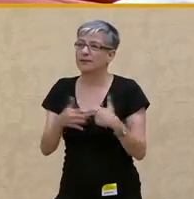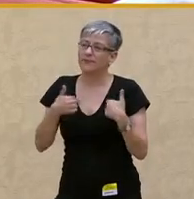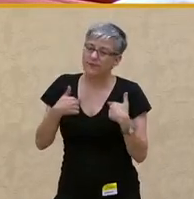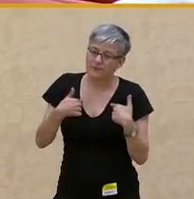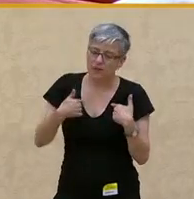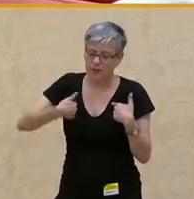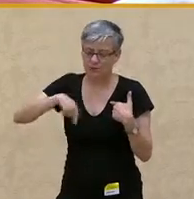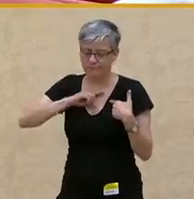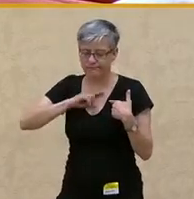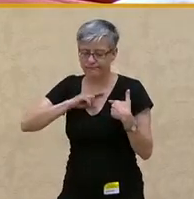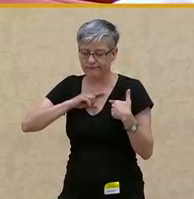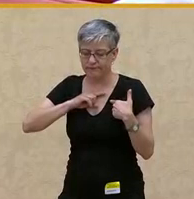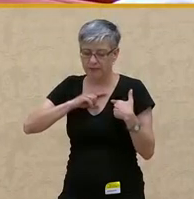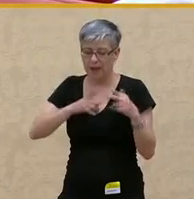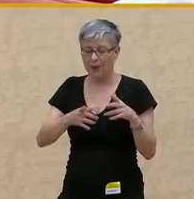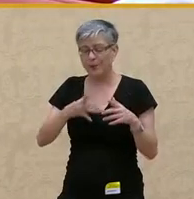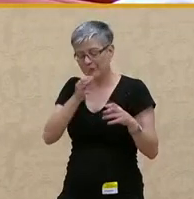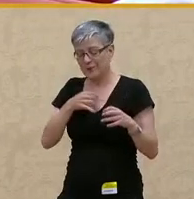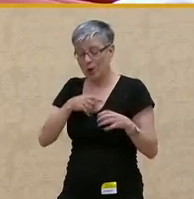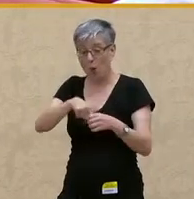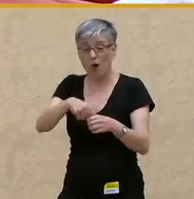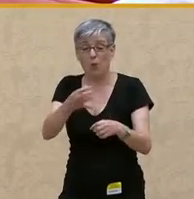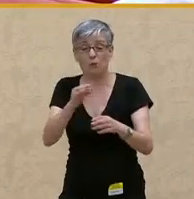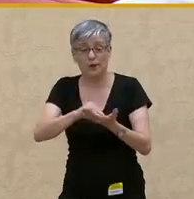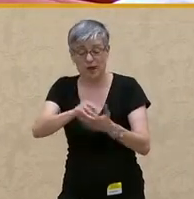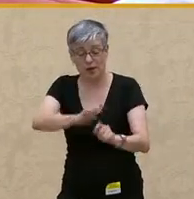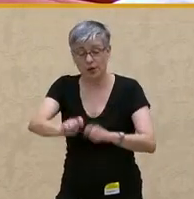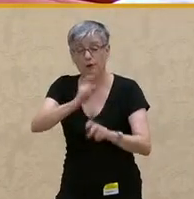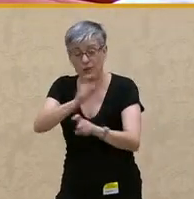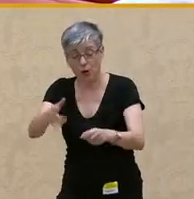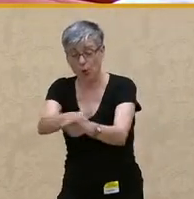llegar, digamos, la política. ¿Por qué? Porque muchas veces no se ha avanzado lo suficiente,